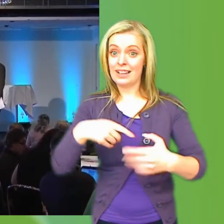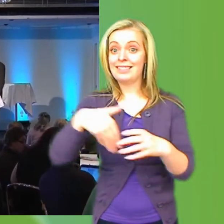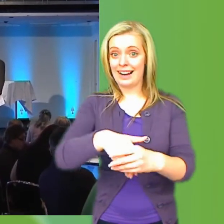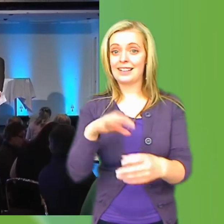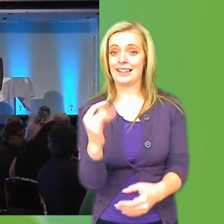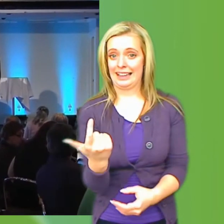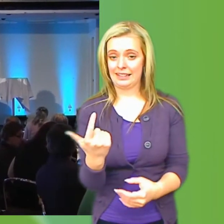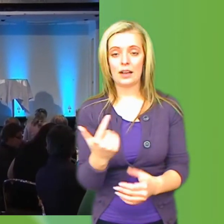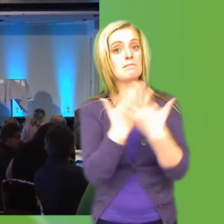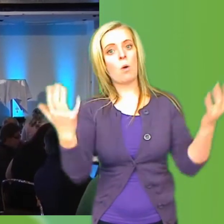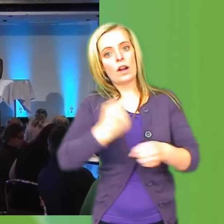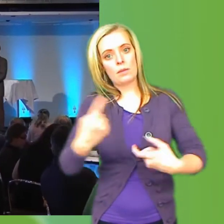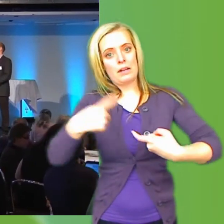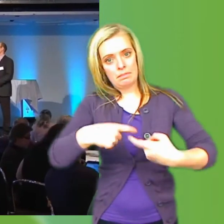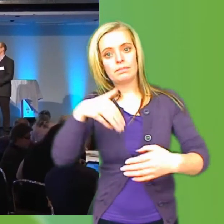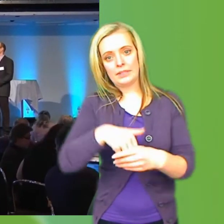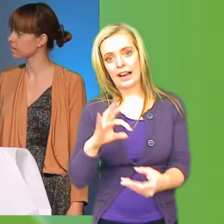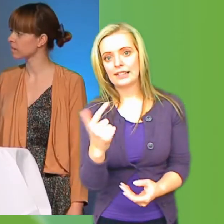Men utmaningen var att "kitta" ihop oss.